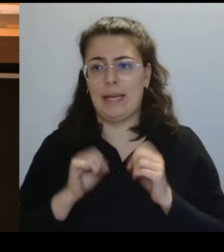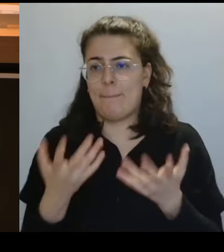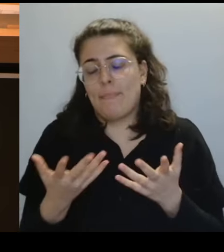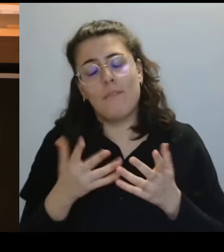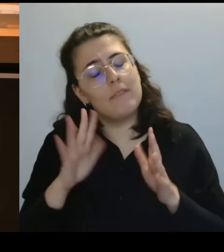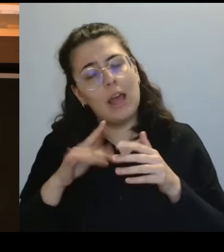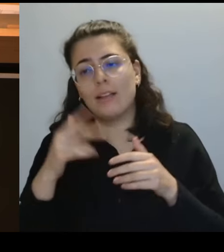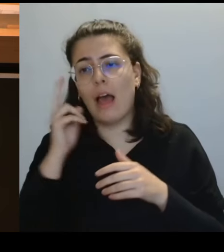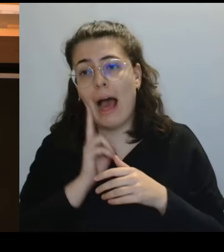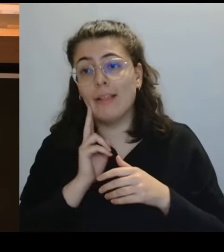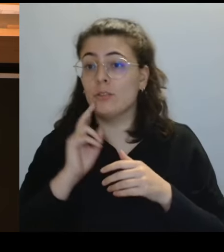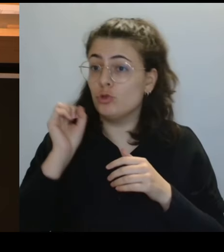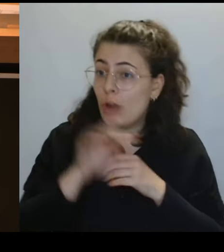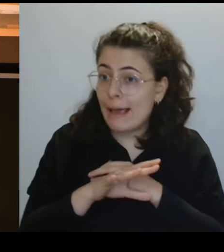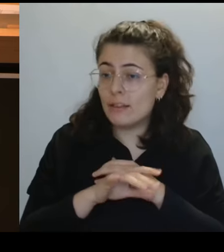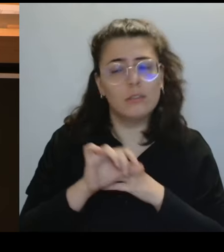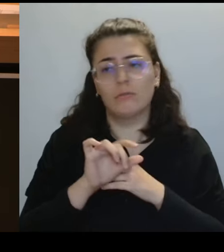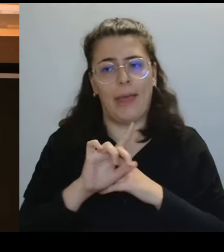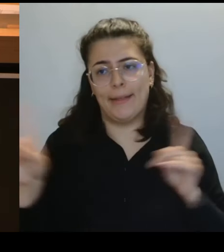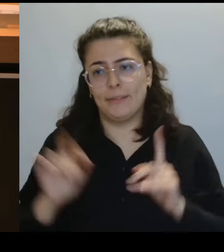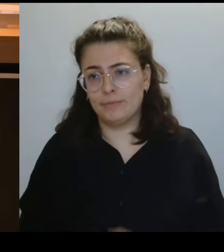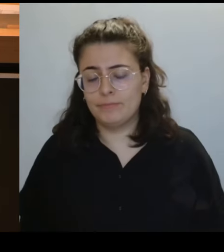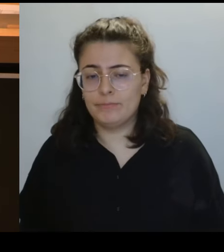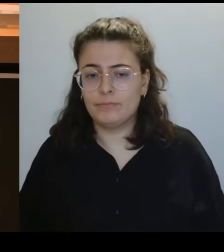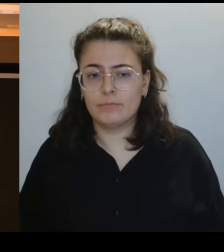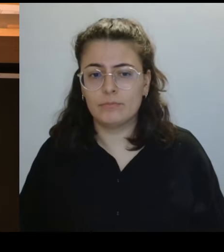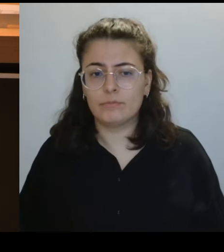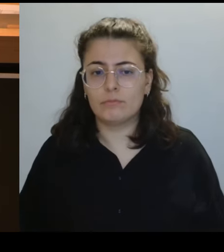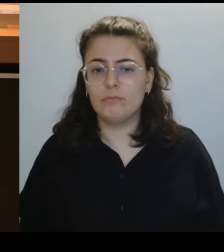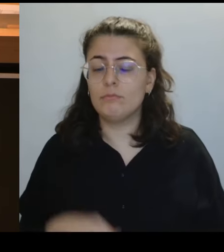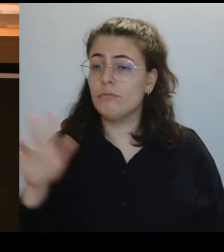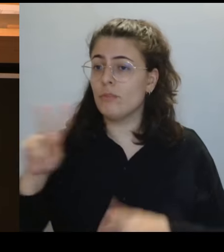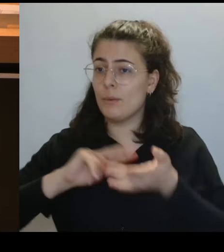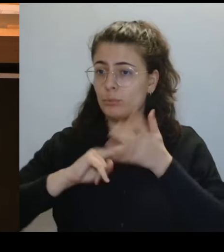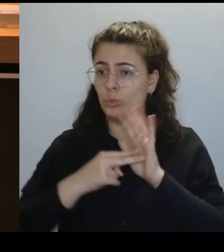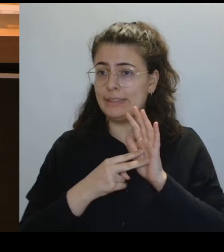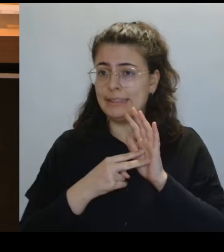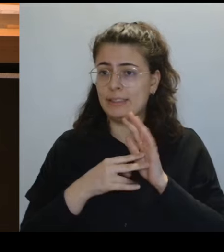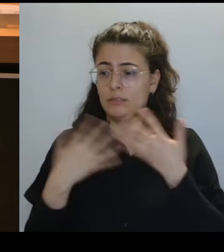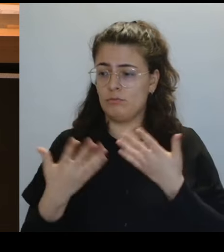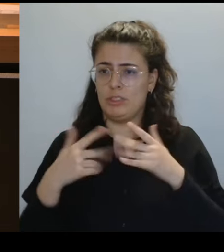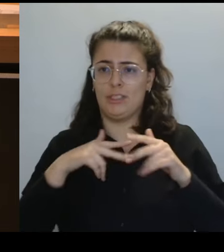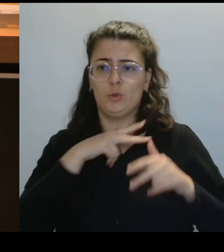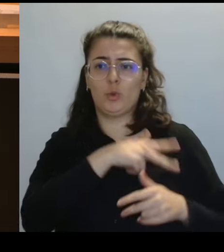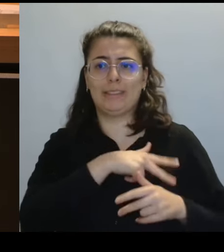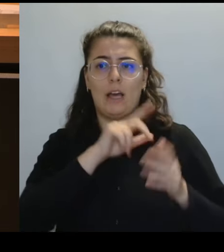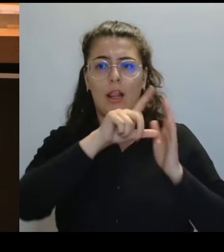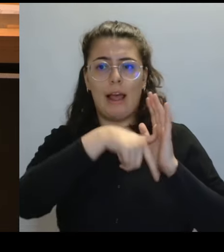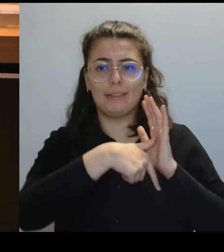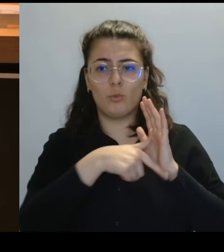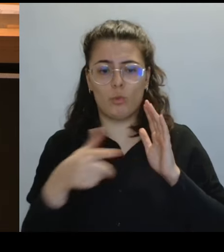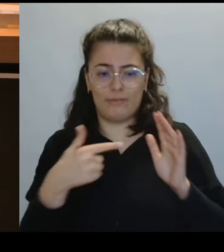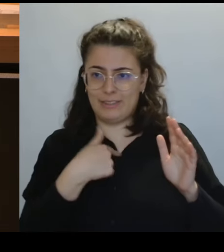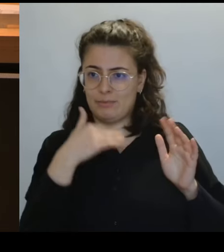Wenn durch Ihre Politik schon immer mehr und mehr Menschen auf Sozialleistungen angewiesen sind, dann kümmern Sie sich gefälligst auch darum, dass Sie die